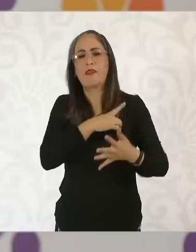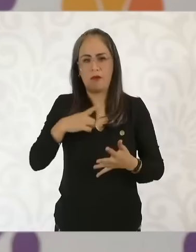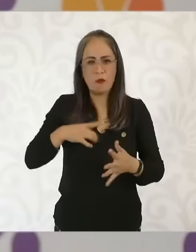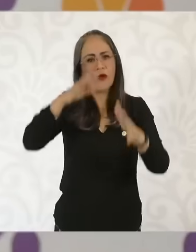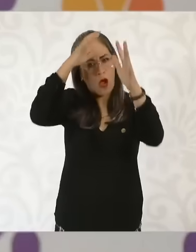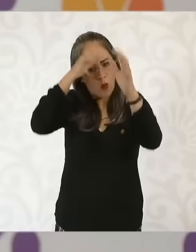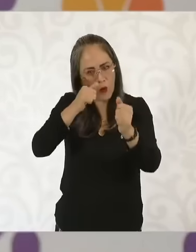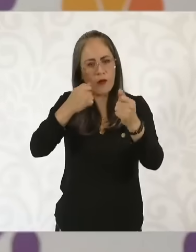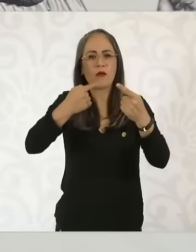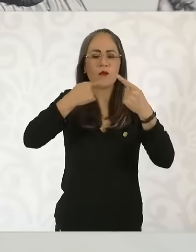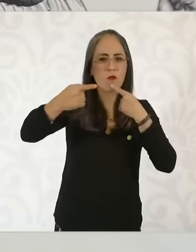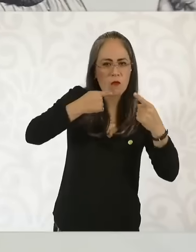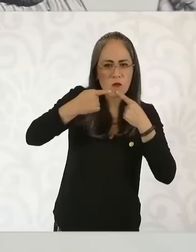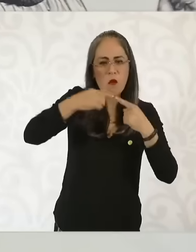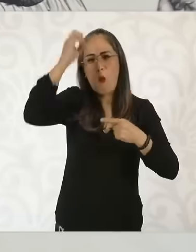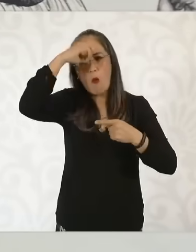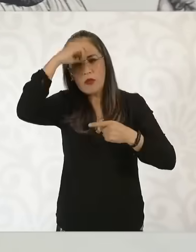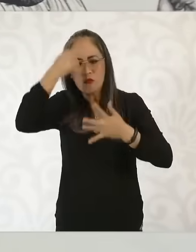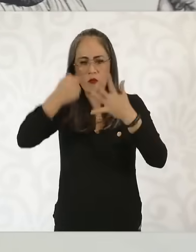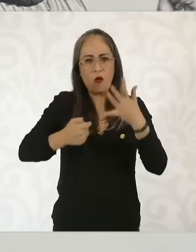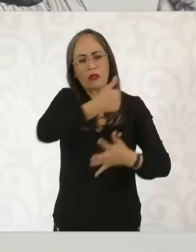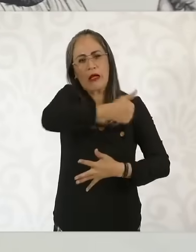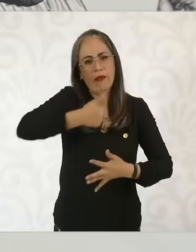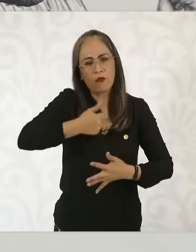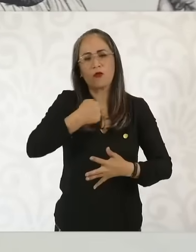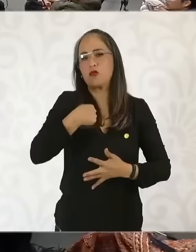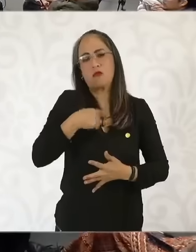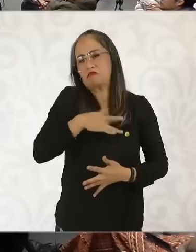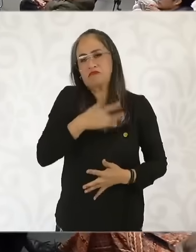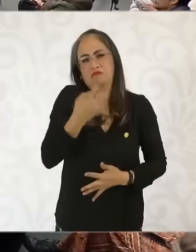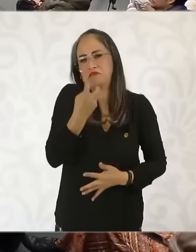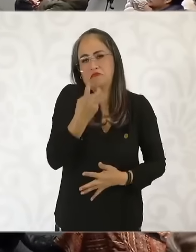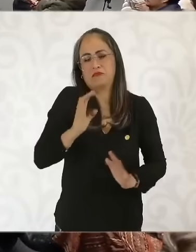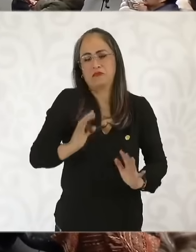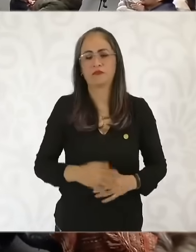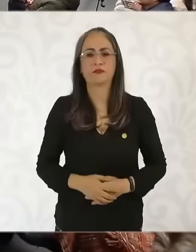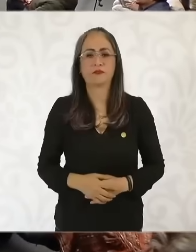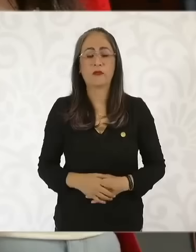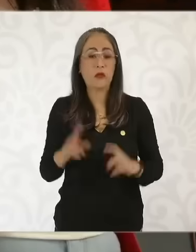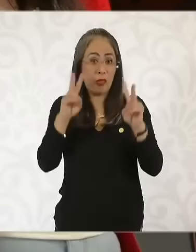que acercar posiciones. Yo así lo veo. Esos son el tipo de temas, digamos. Son temas administrativos,